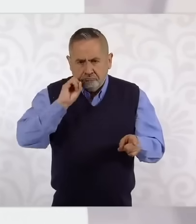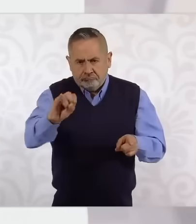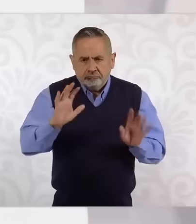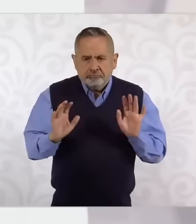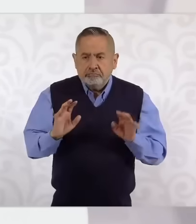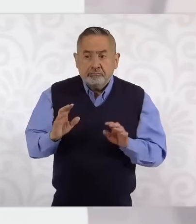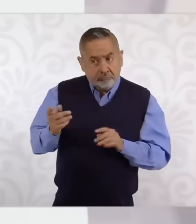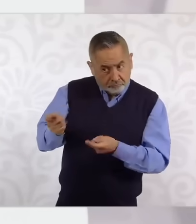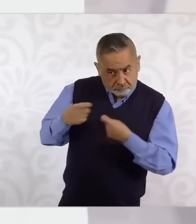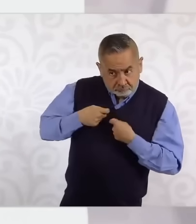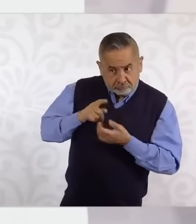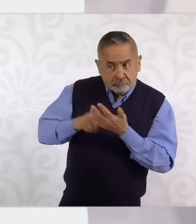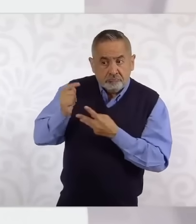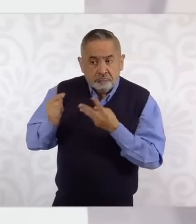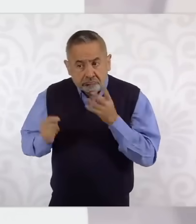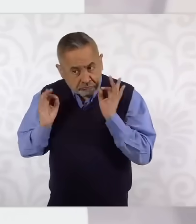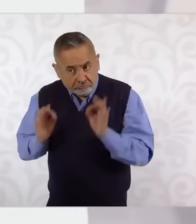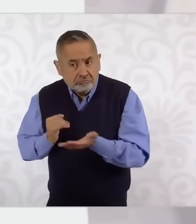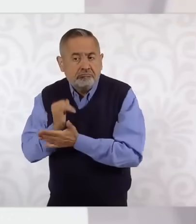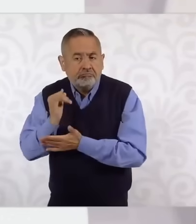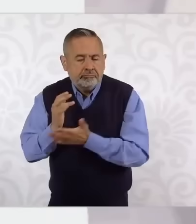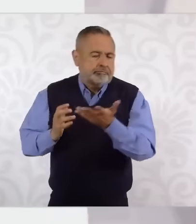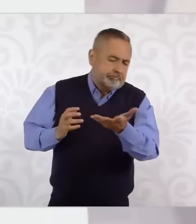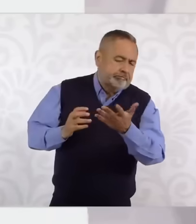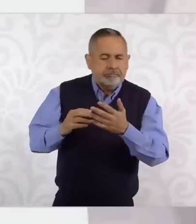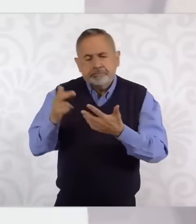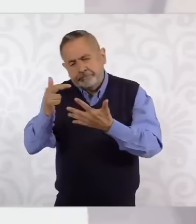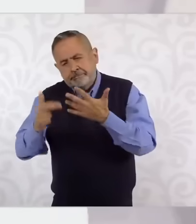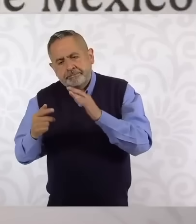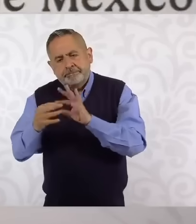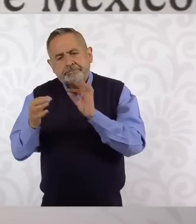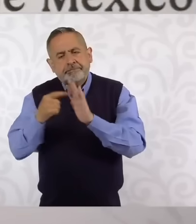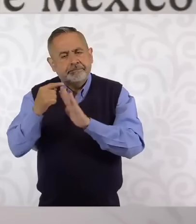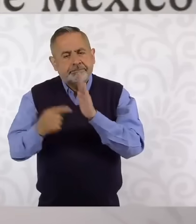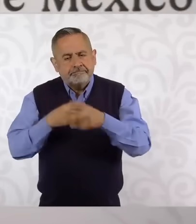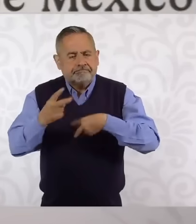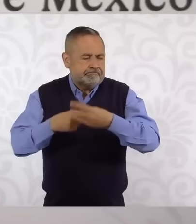que garantizarse ciertas condiciones, además de algunas otras acciones que vamos a desarrollar.